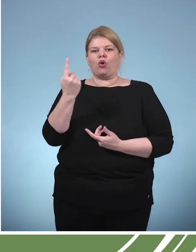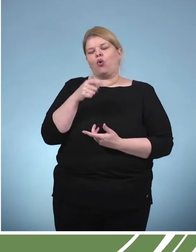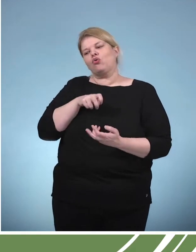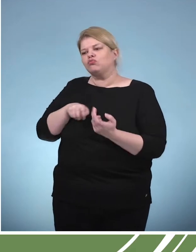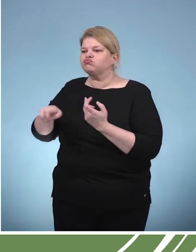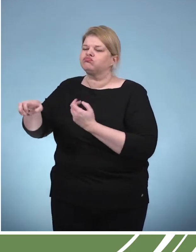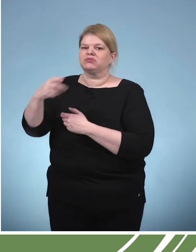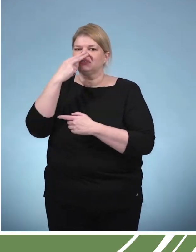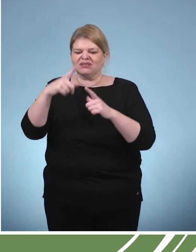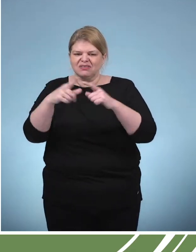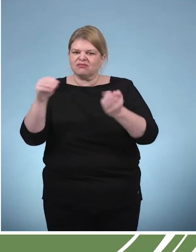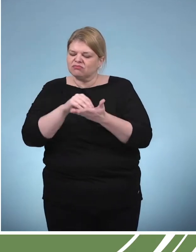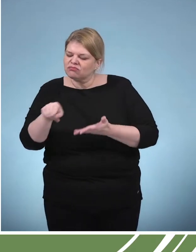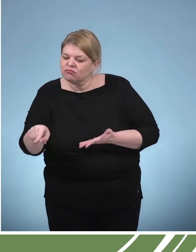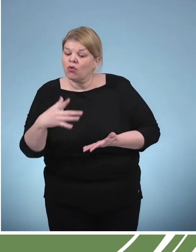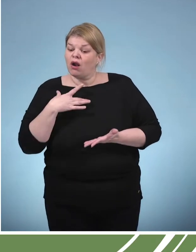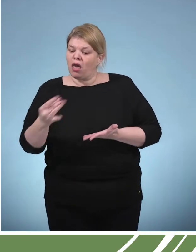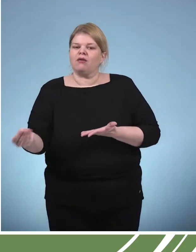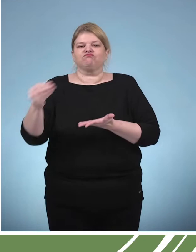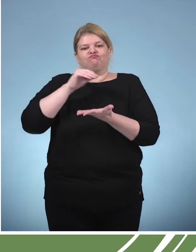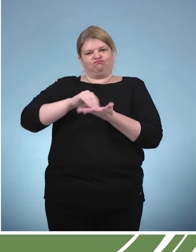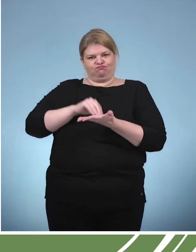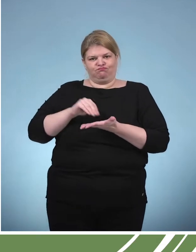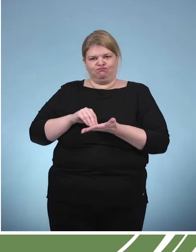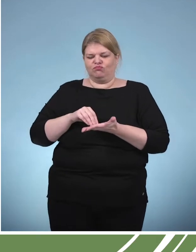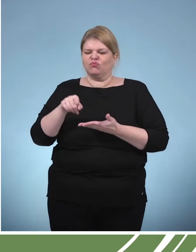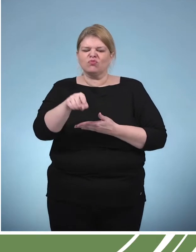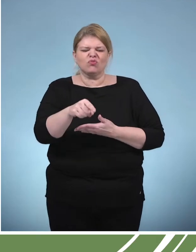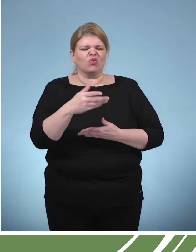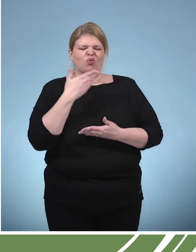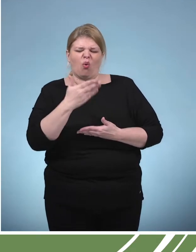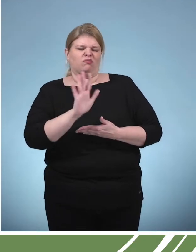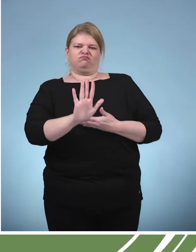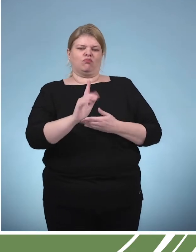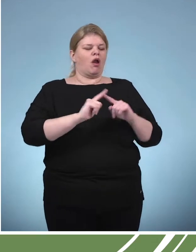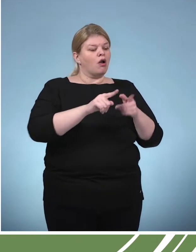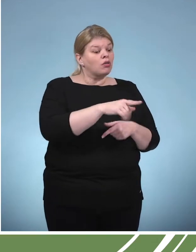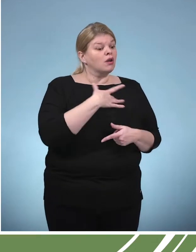und füllen ihre Rucksäcke mit den ausgelegten Aussagen. Jede:r für sich und in Stille.